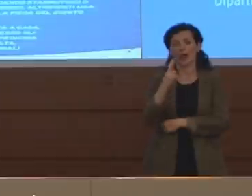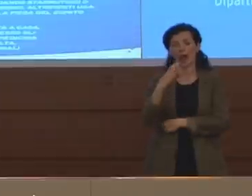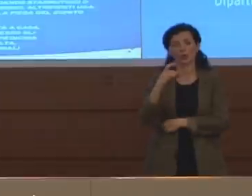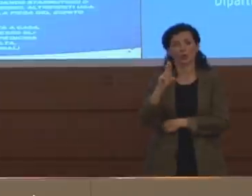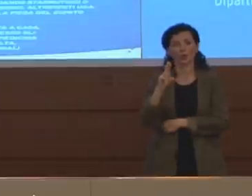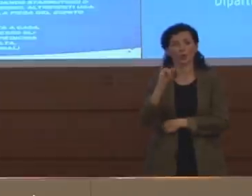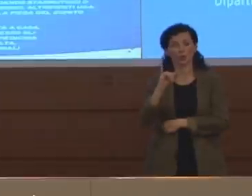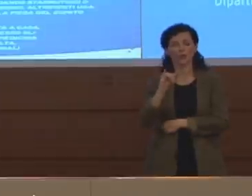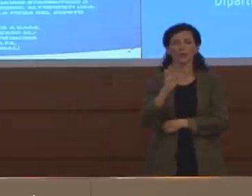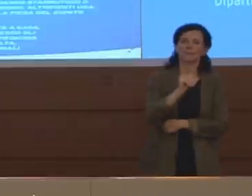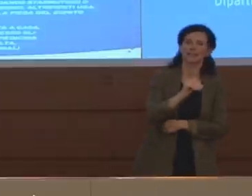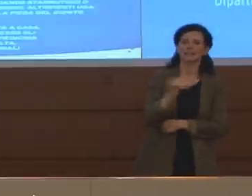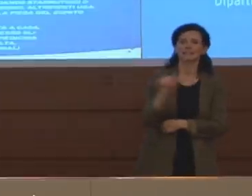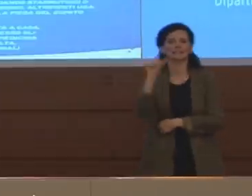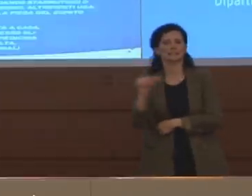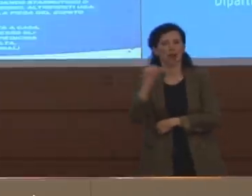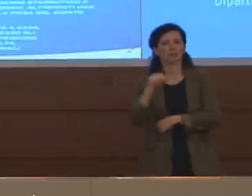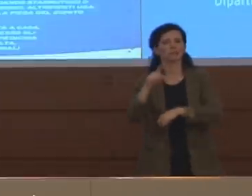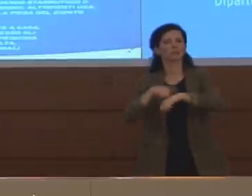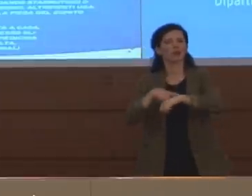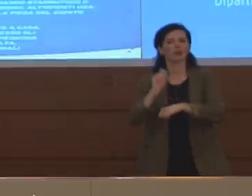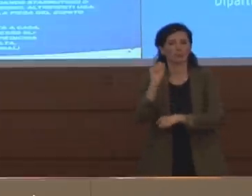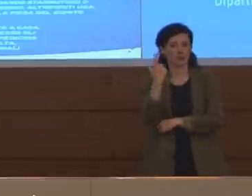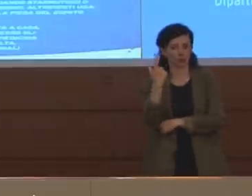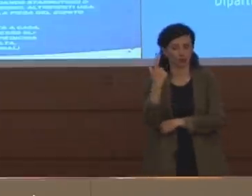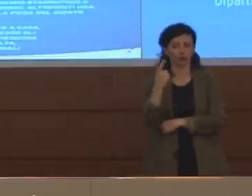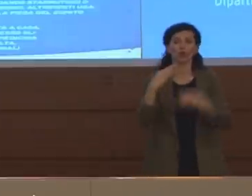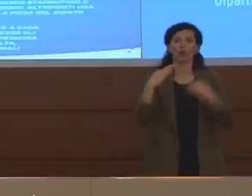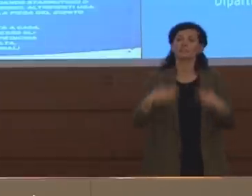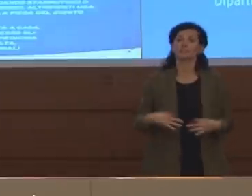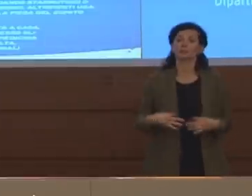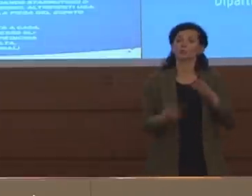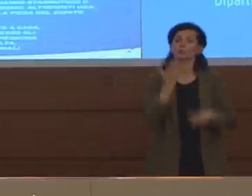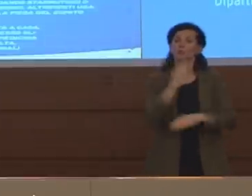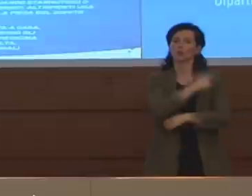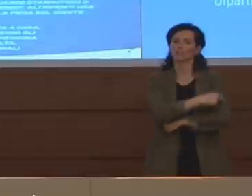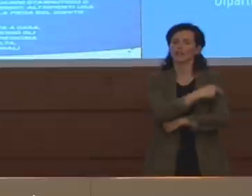alle ore 12 e dall'Istituto Superiore di Sanità il venerdì